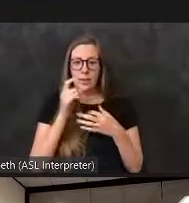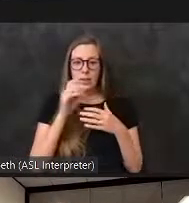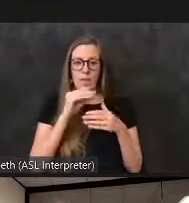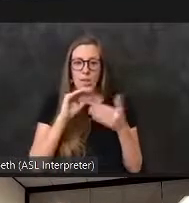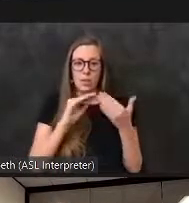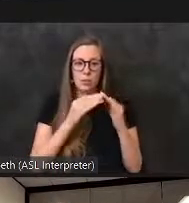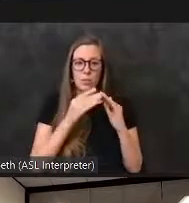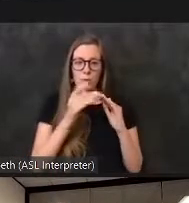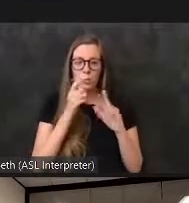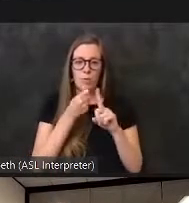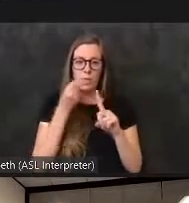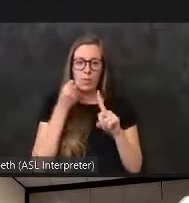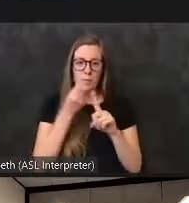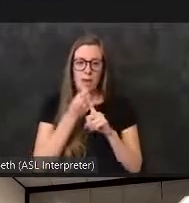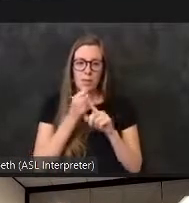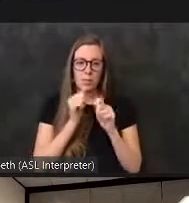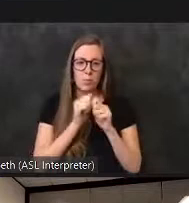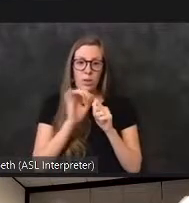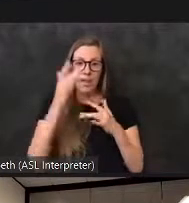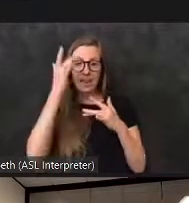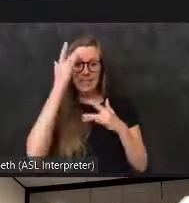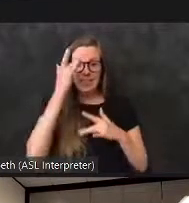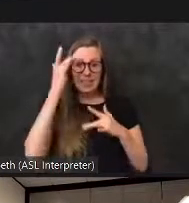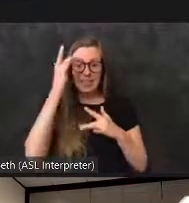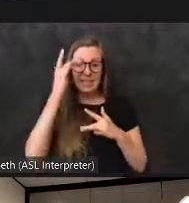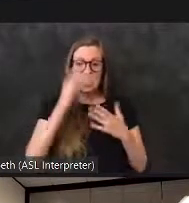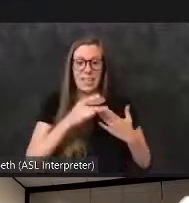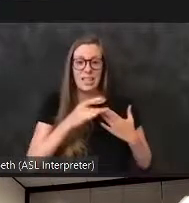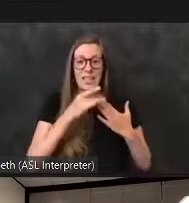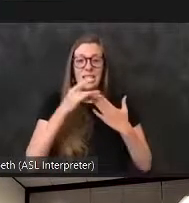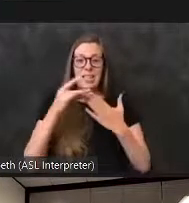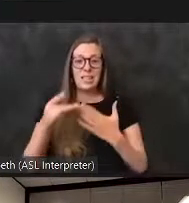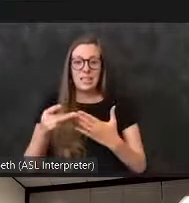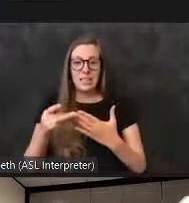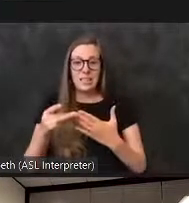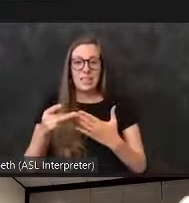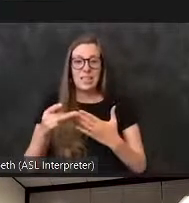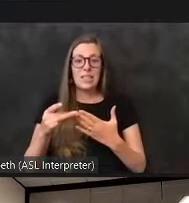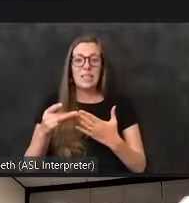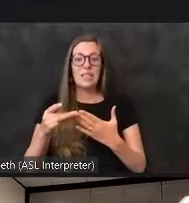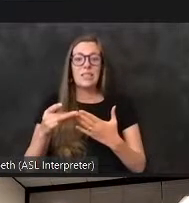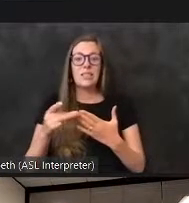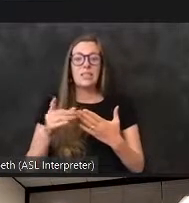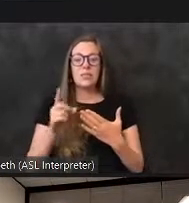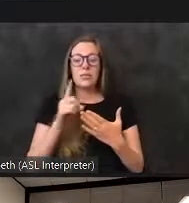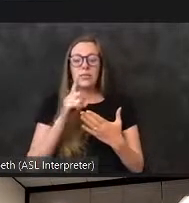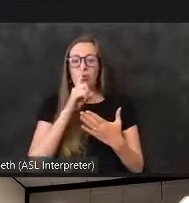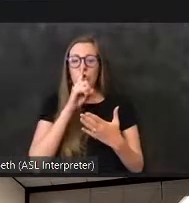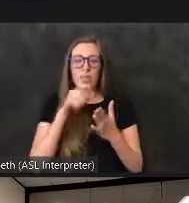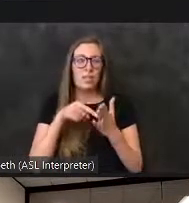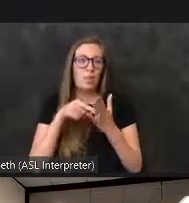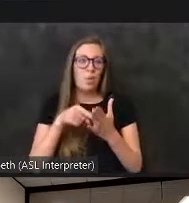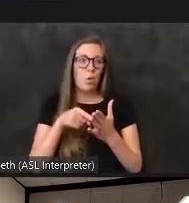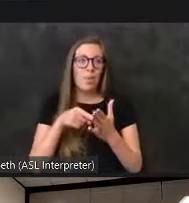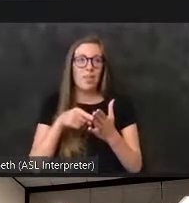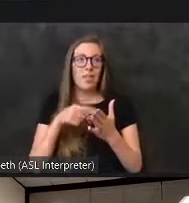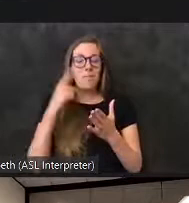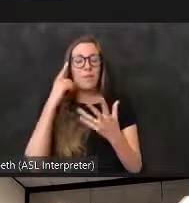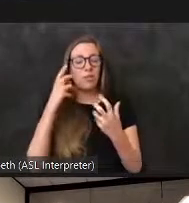y comunidades que han sido impactado con tales padecimientos médicos. Y la falta de equidad es un aspecto de